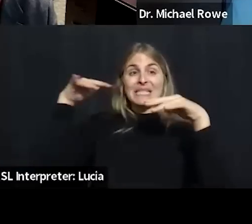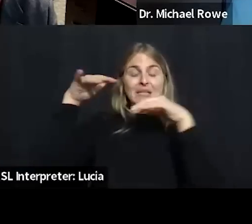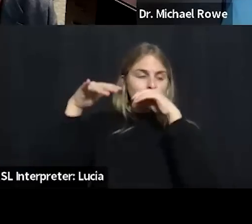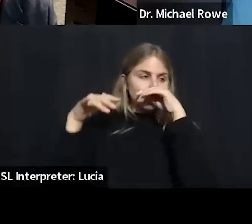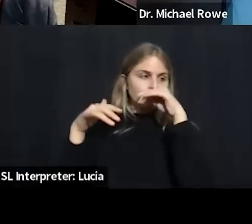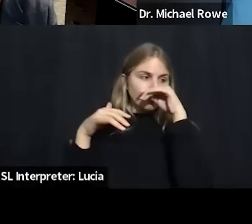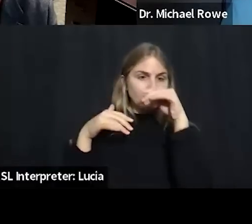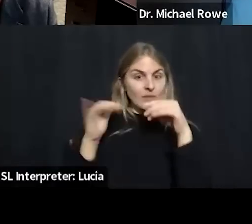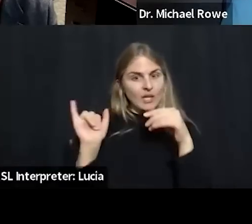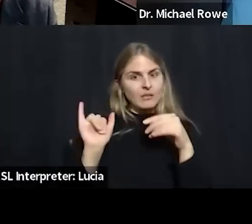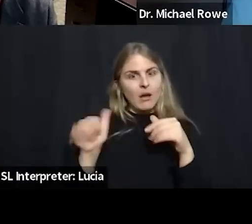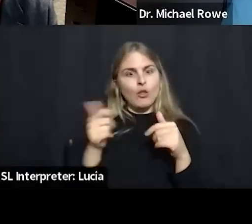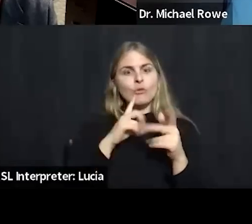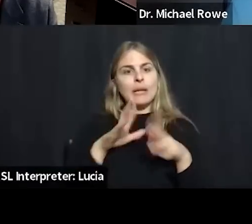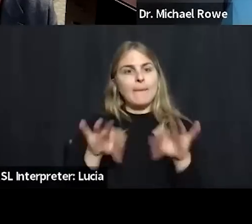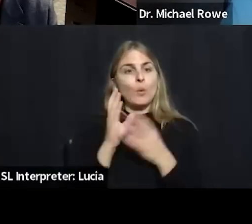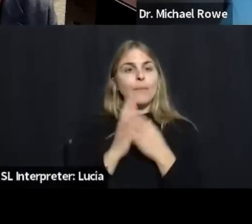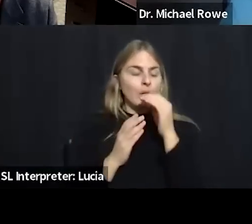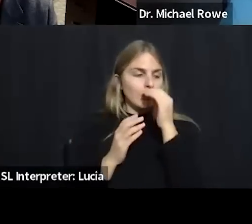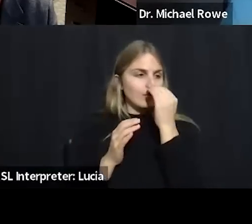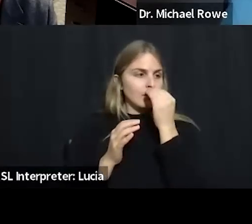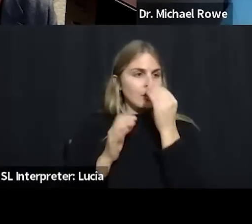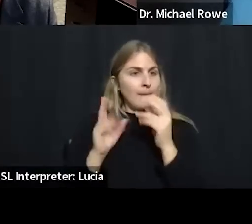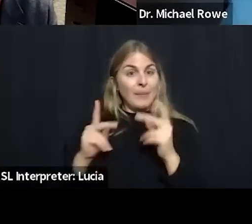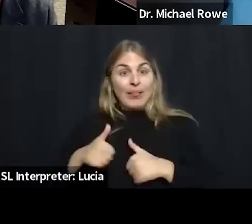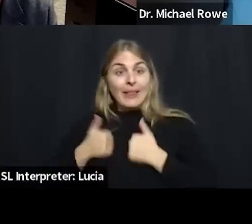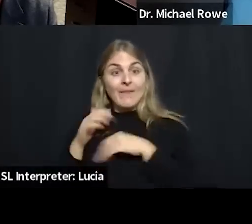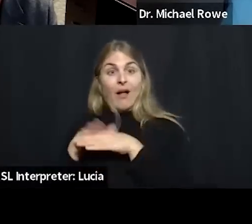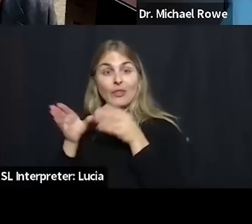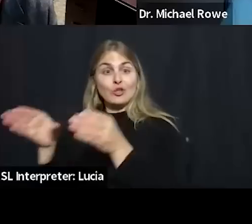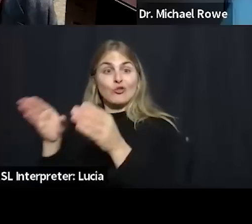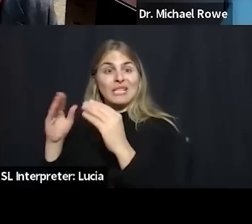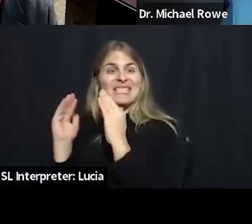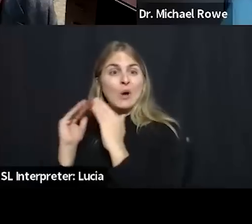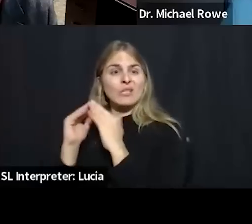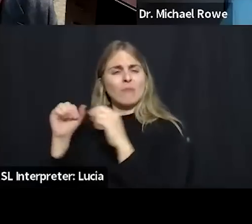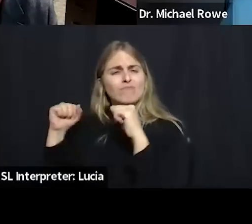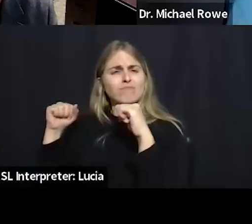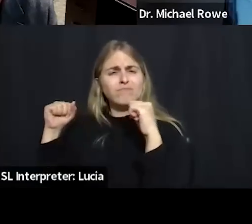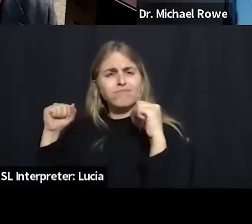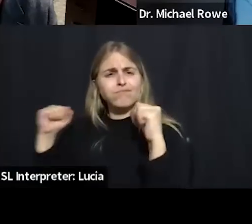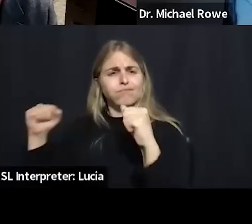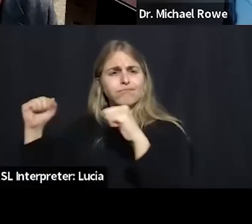cuando la gente vive en las calles y en entornos urbanos, constantemente hay estímulos que pueden faltar adentro.